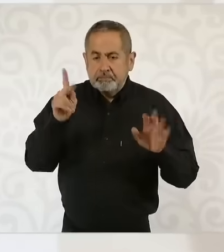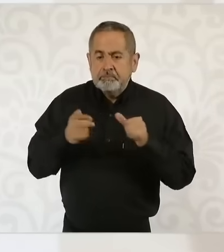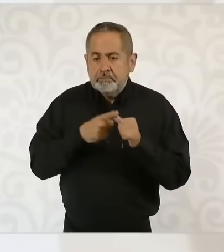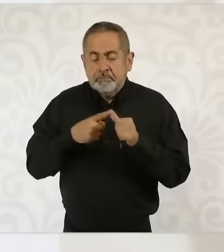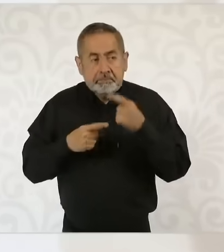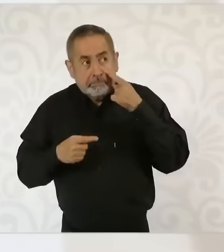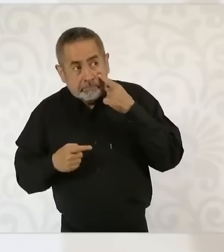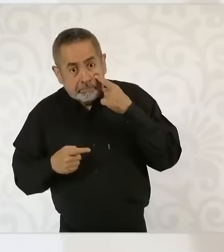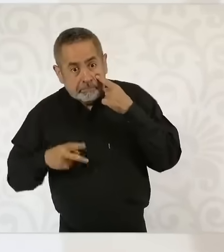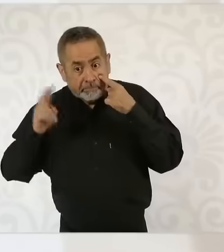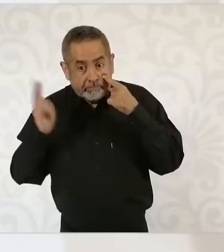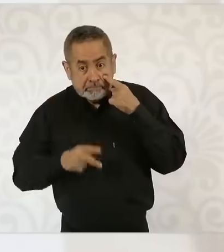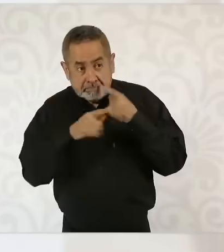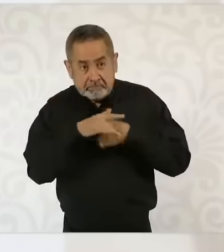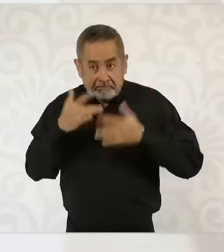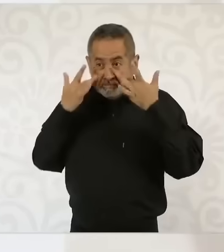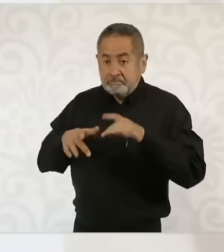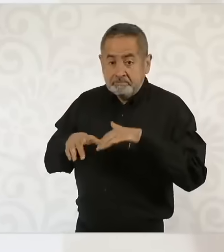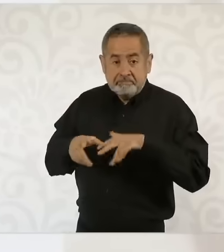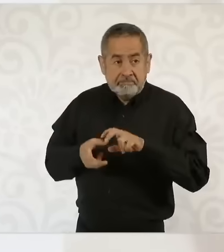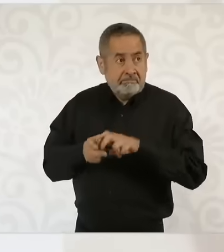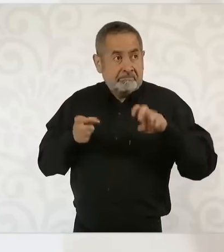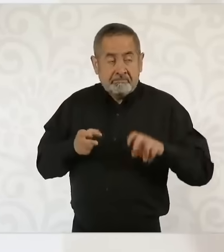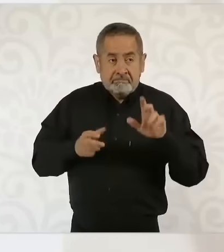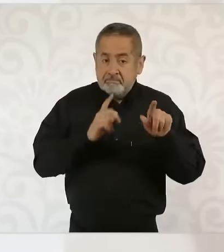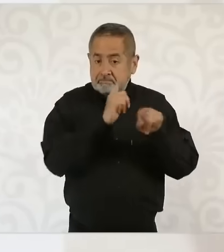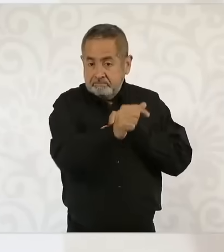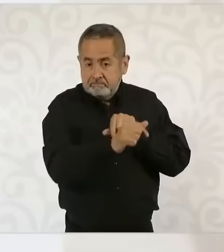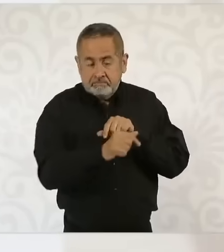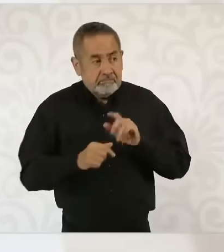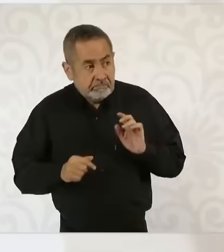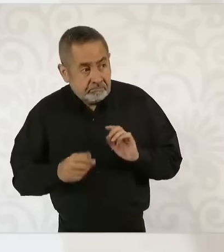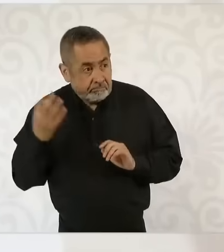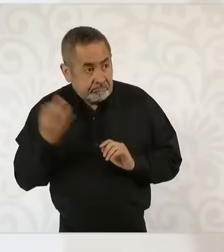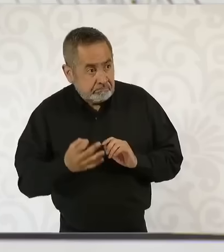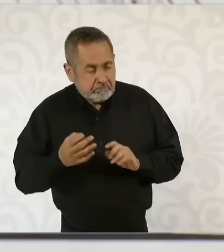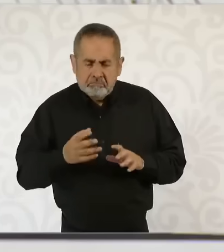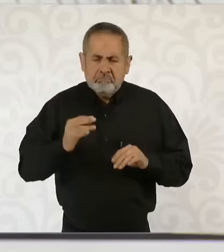si realmente esta información es certera y en caso de que lo fuera no hay ningún problema. Es decir,